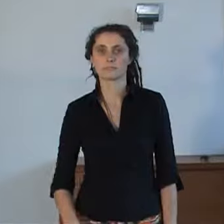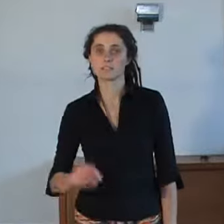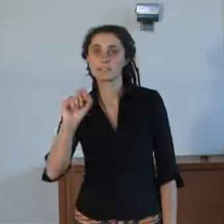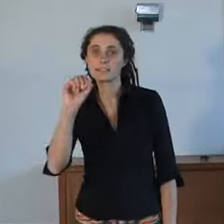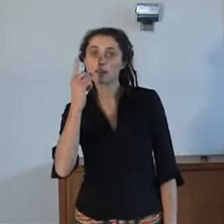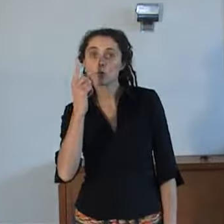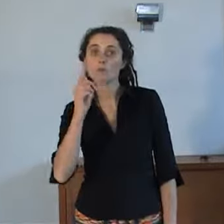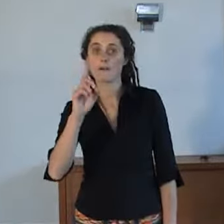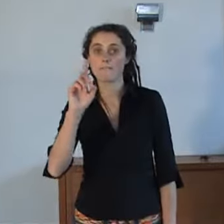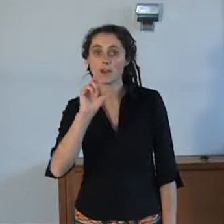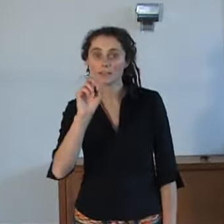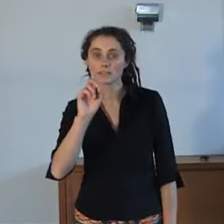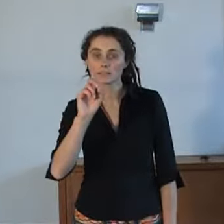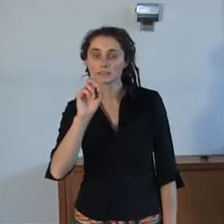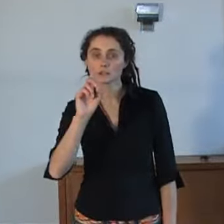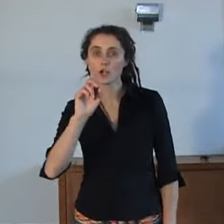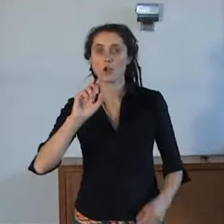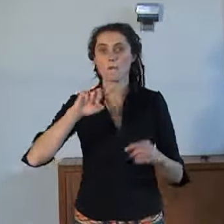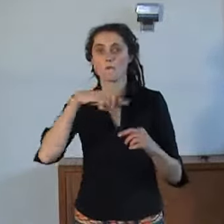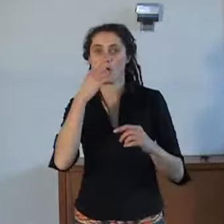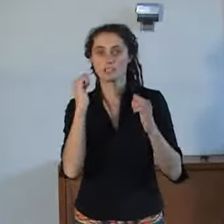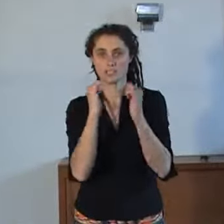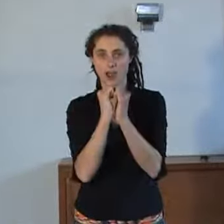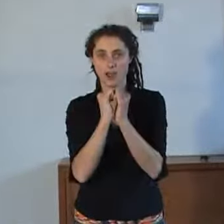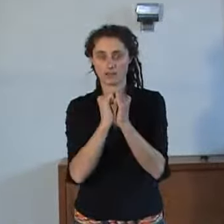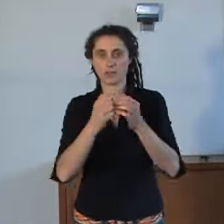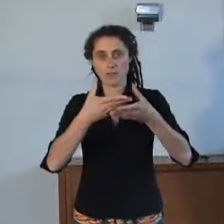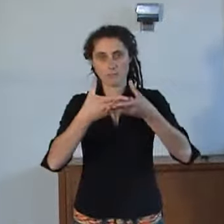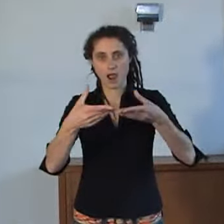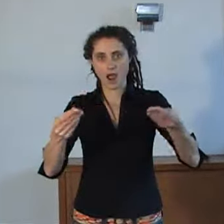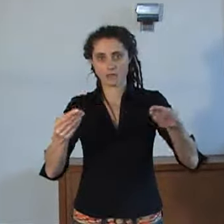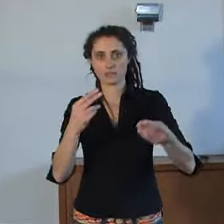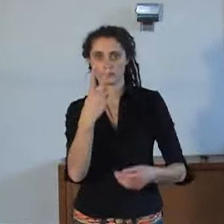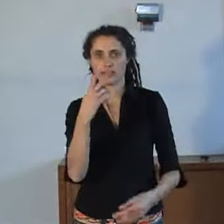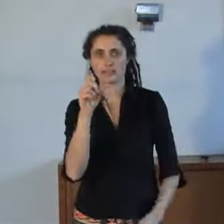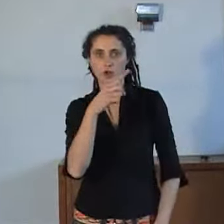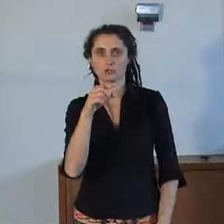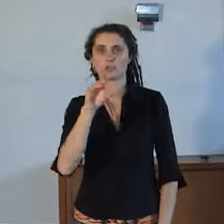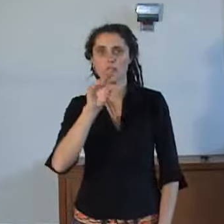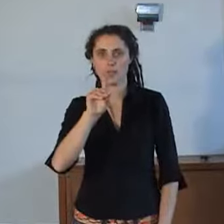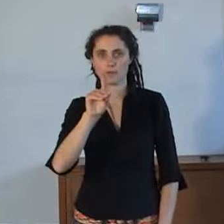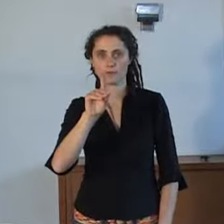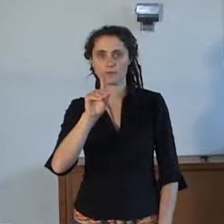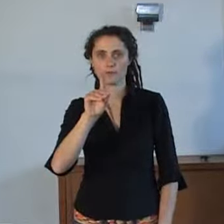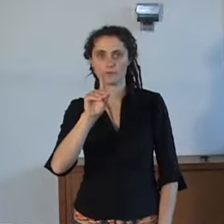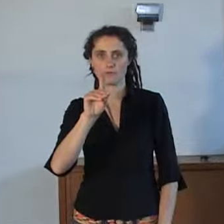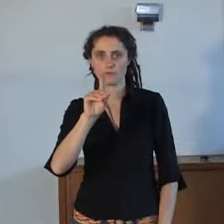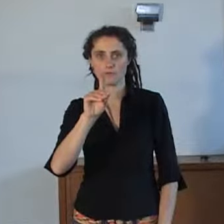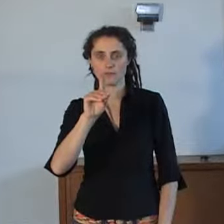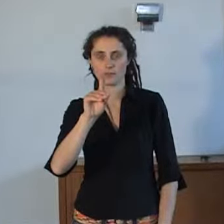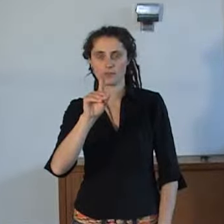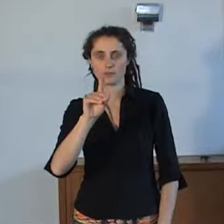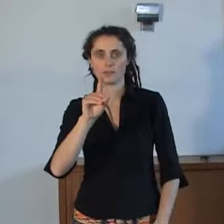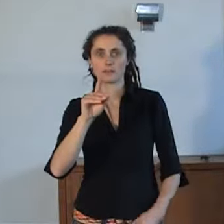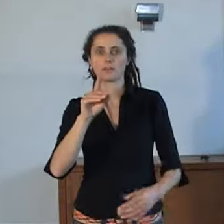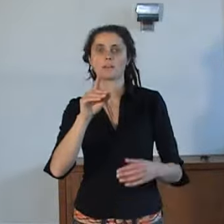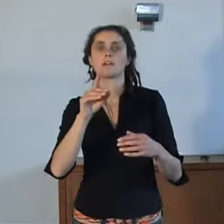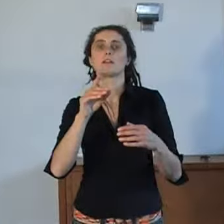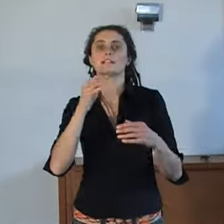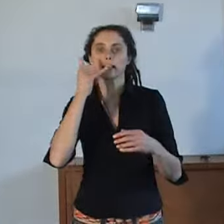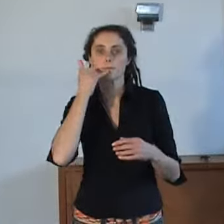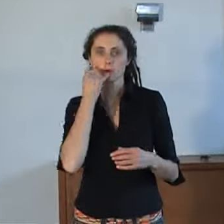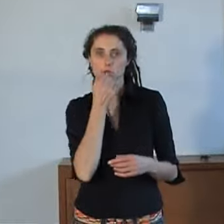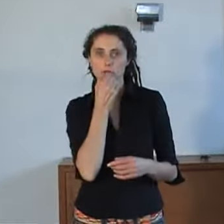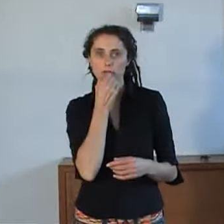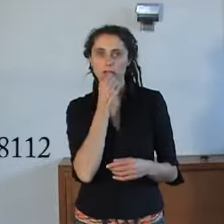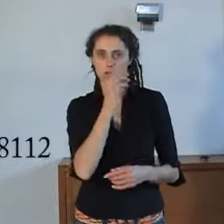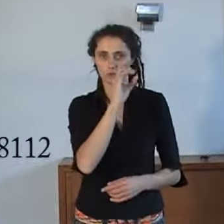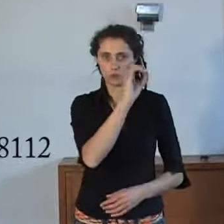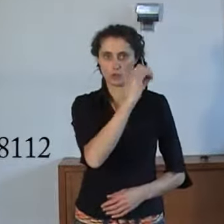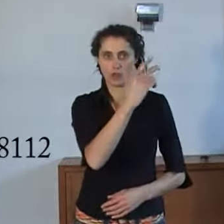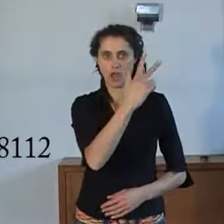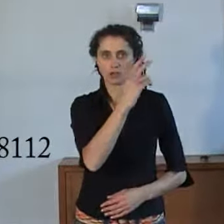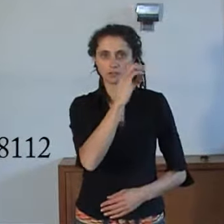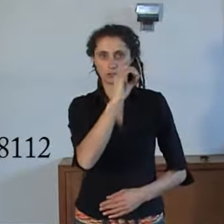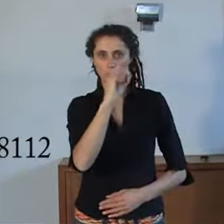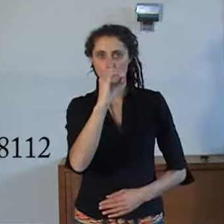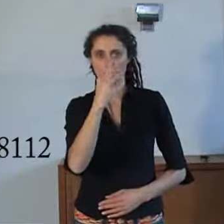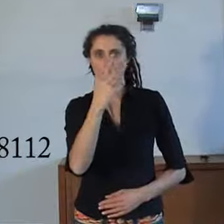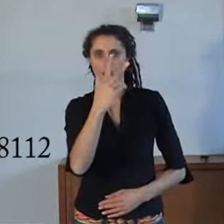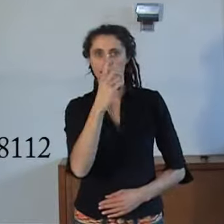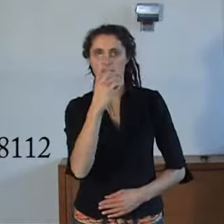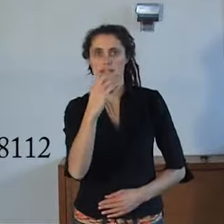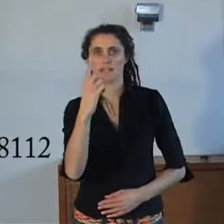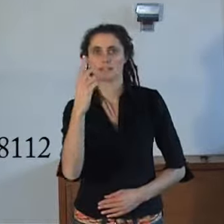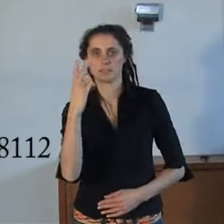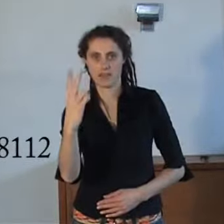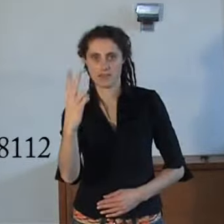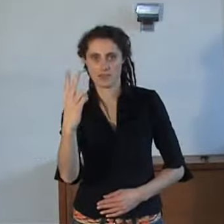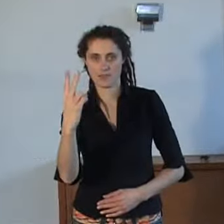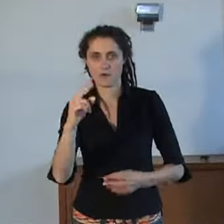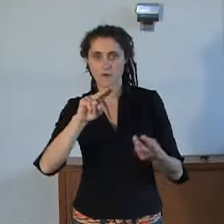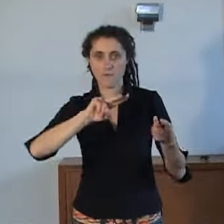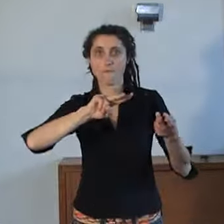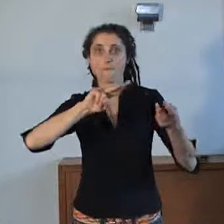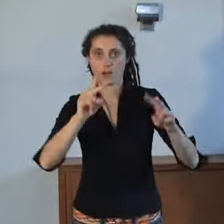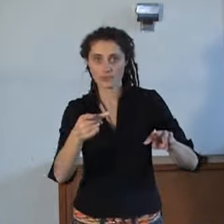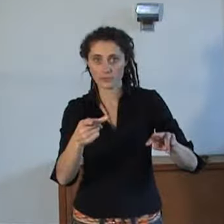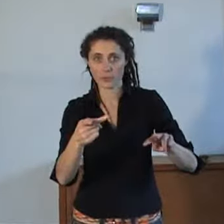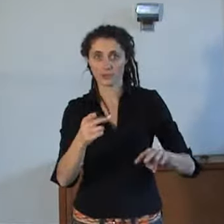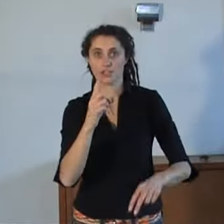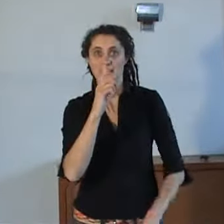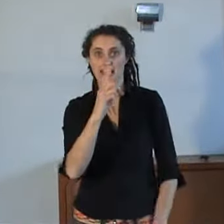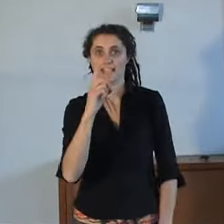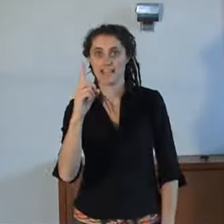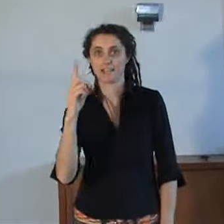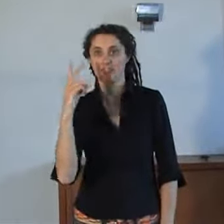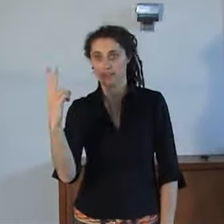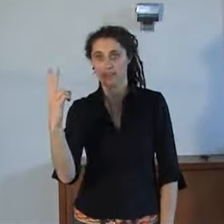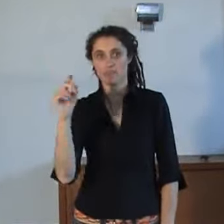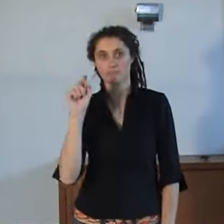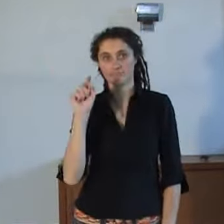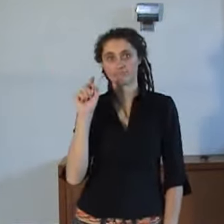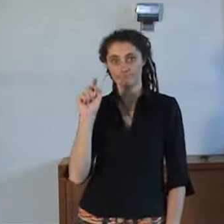Nieuw is dat, vanaf maart 2011, het teksttelefoonnummer verandert van 0800-8112 naar 112.